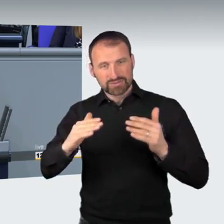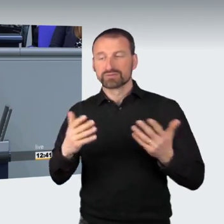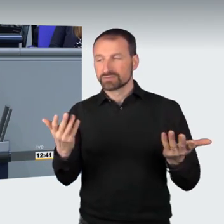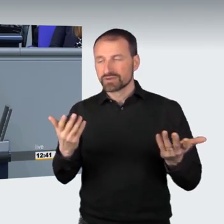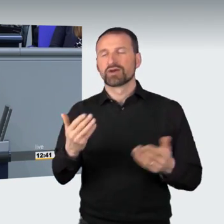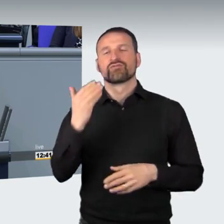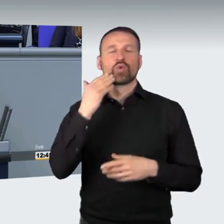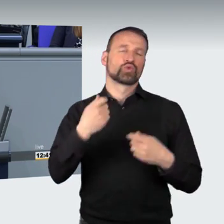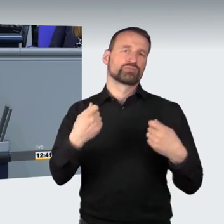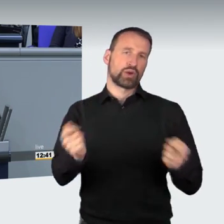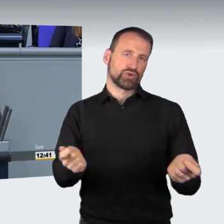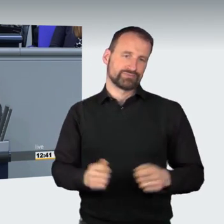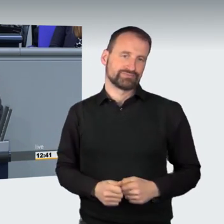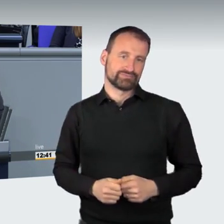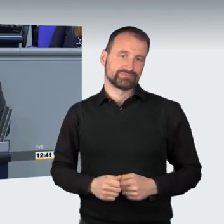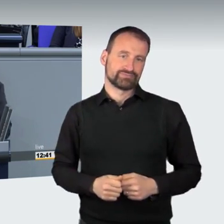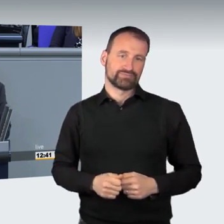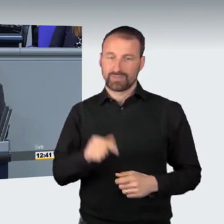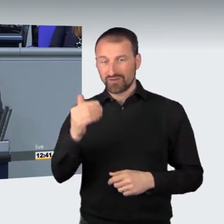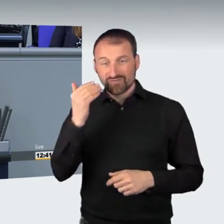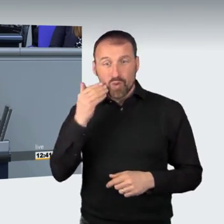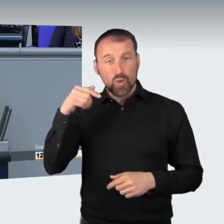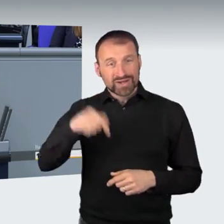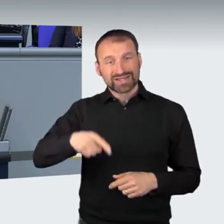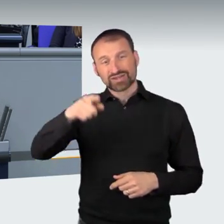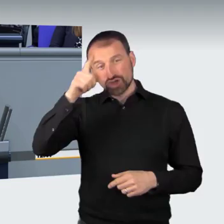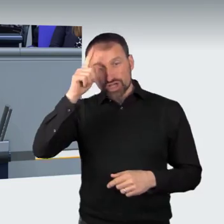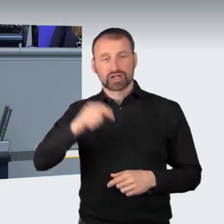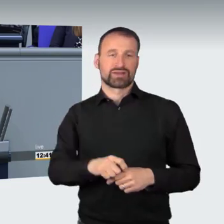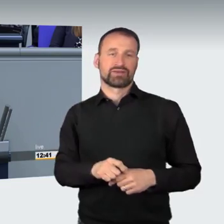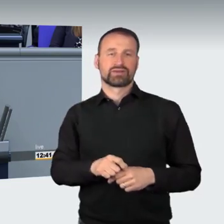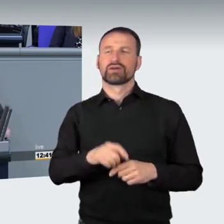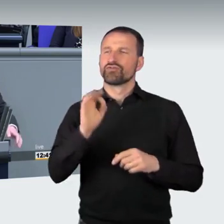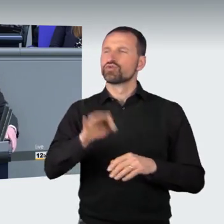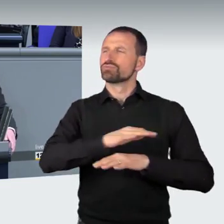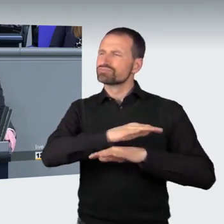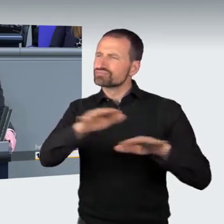und nochmals bauen. Lieber Christian Kühn, du hast das Beispiel genannt: